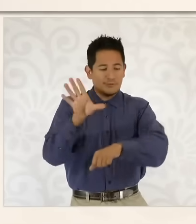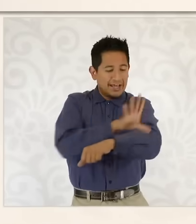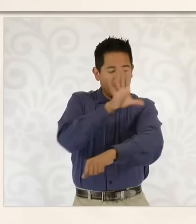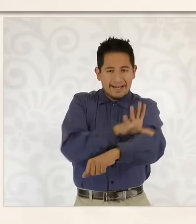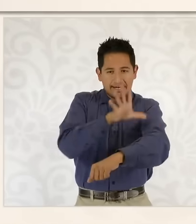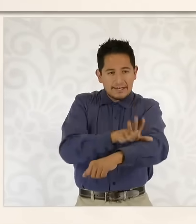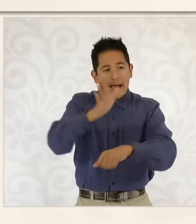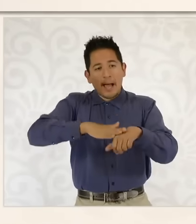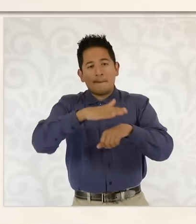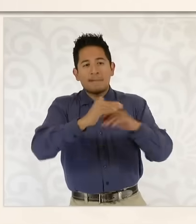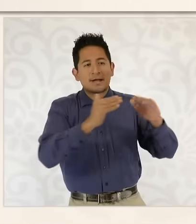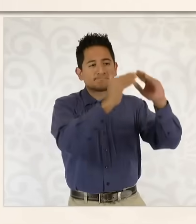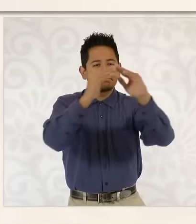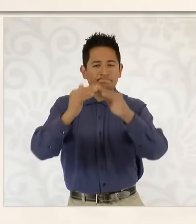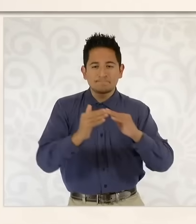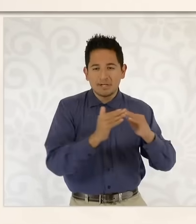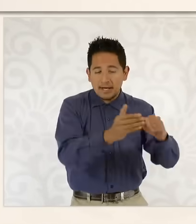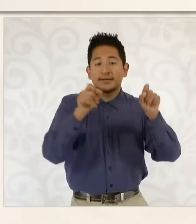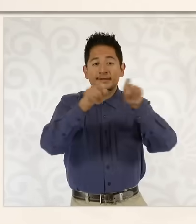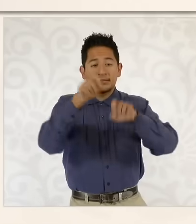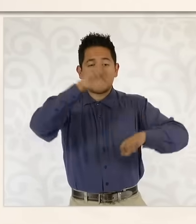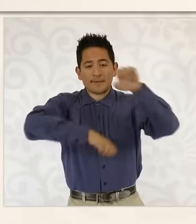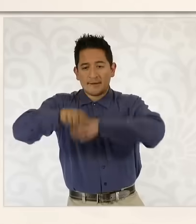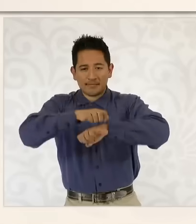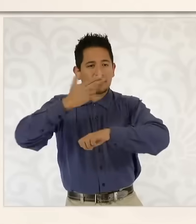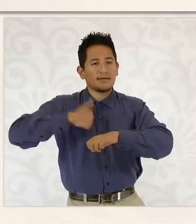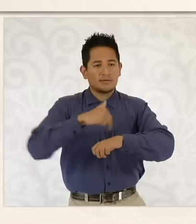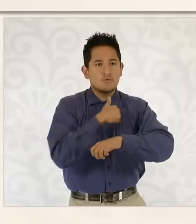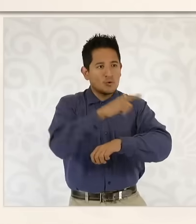o a más industrias, dependiendo de dónde están los centros de consumo. Estamos reforzando eh